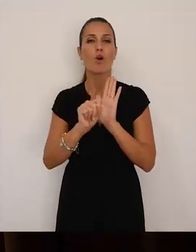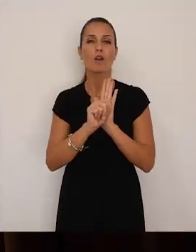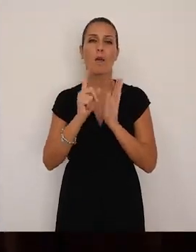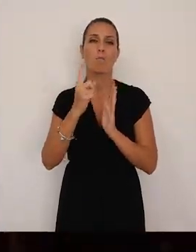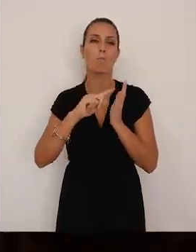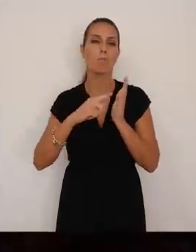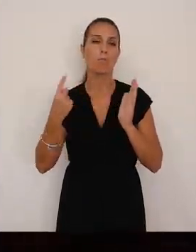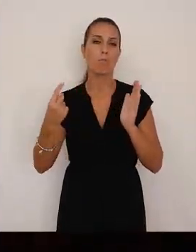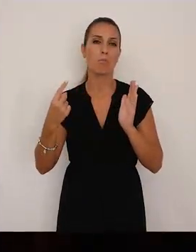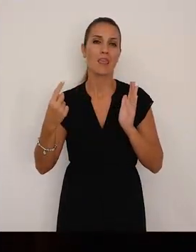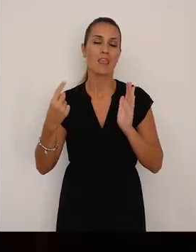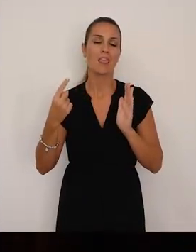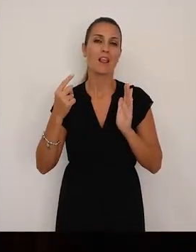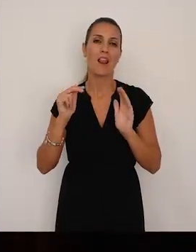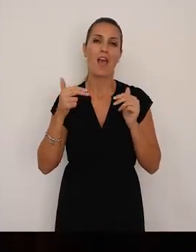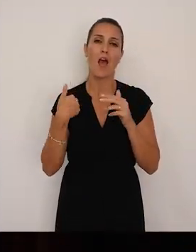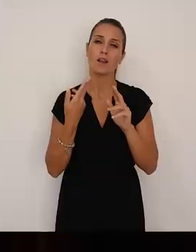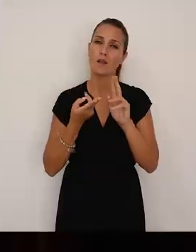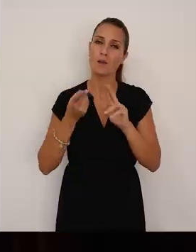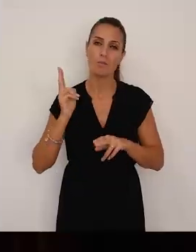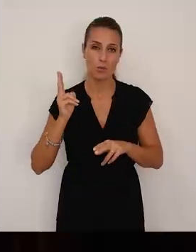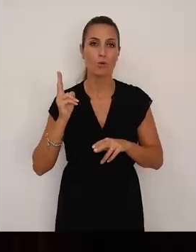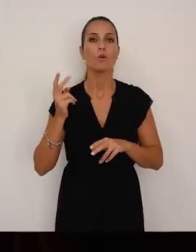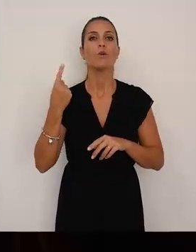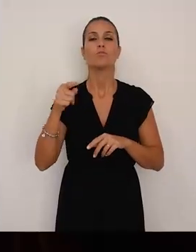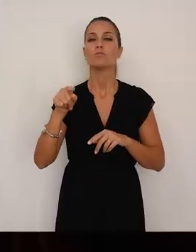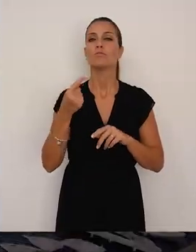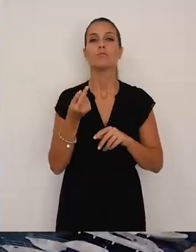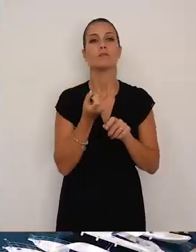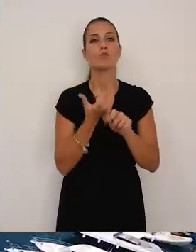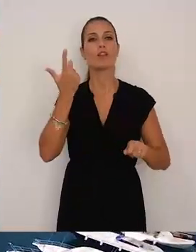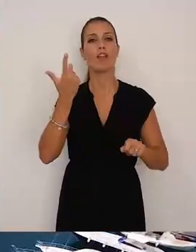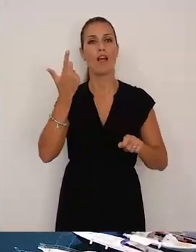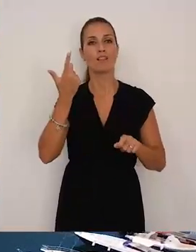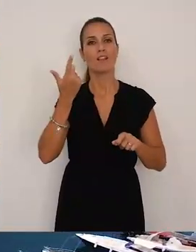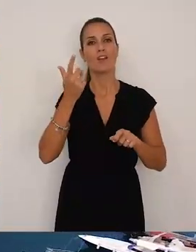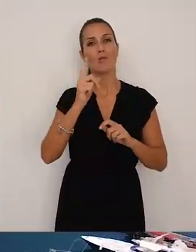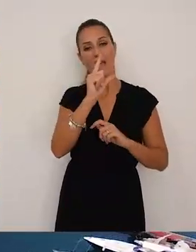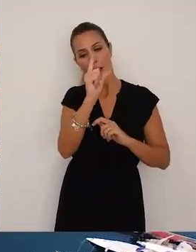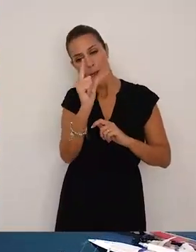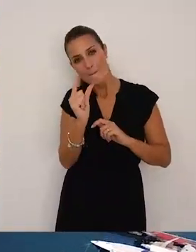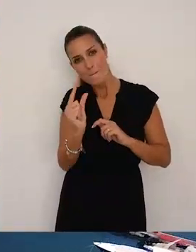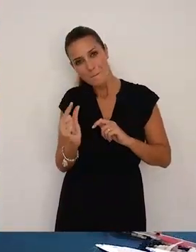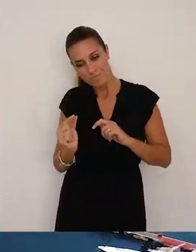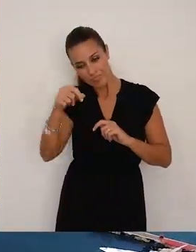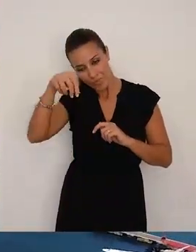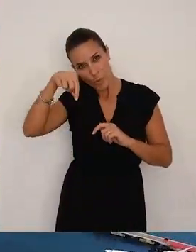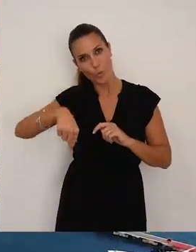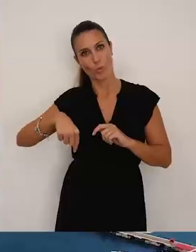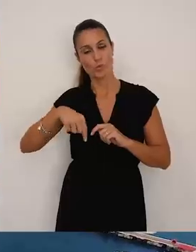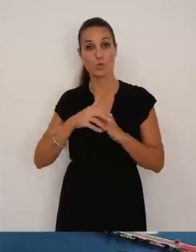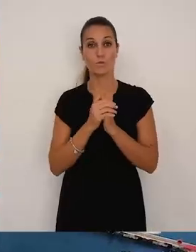Una storia millenaria quella di Leuca, luogo rappresentativo dell’estremo Capo meridionale del Salento.